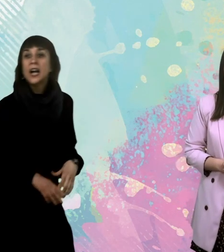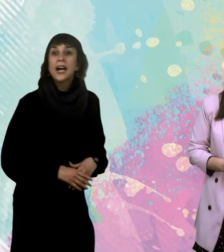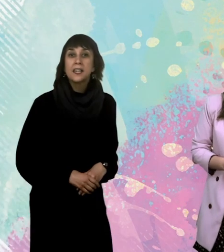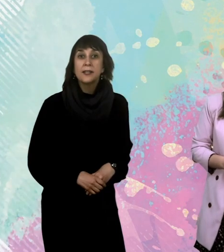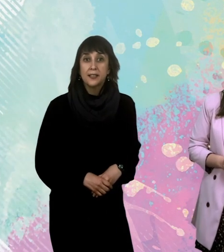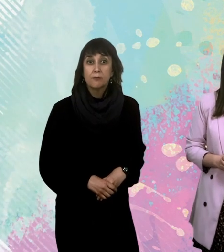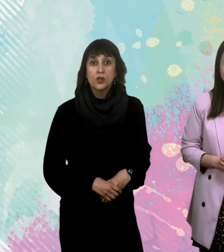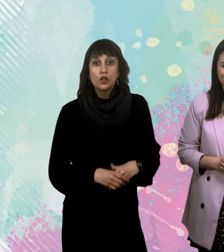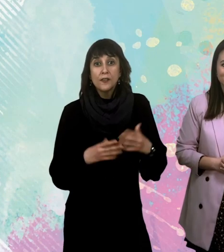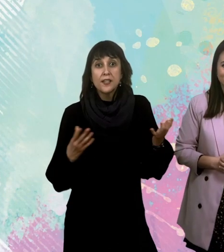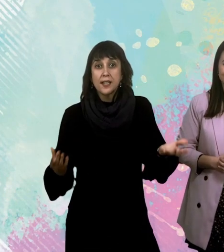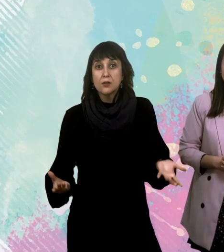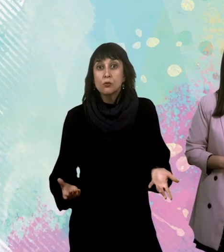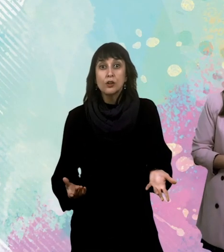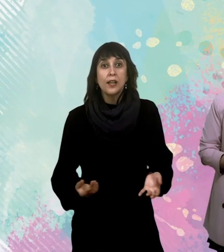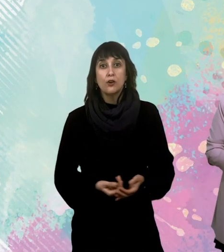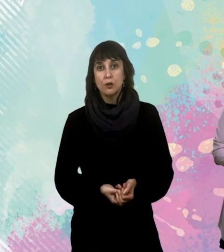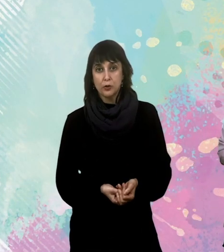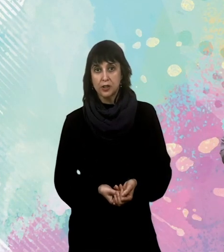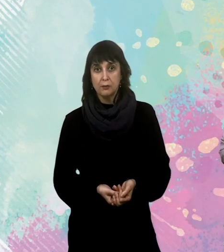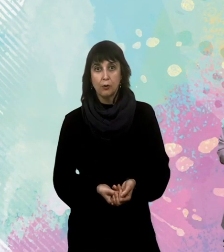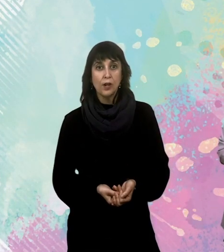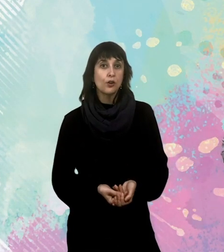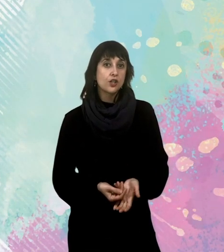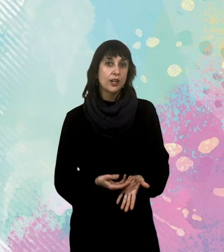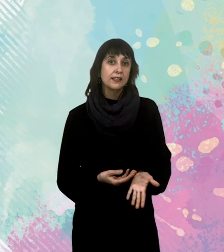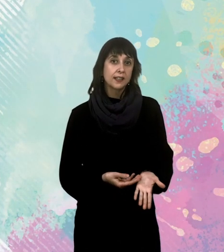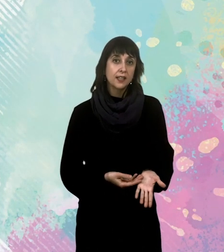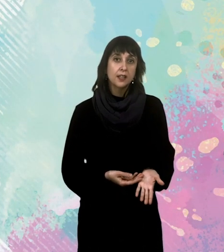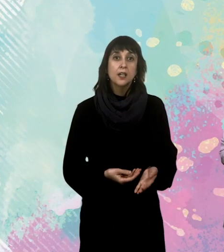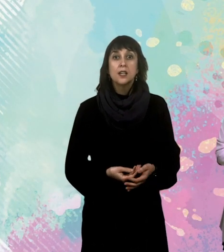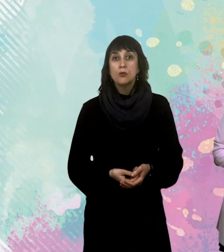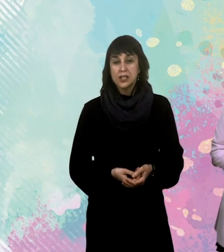¡Anímate! Solo necesitas un ordenador o dispositivo, una conexión a internet y muchas